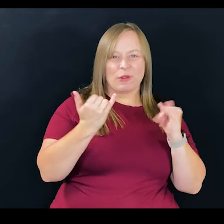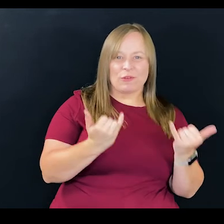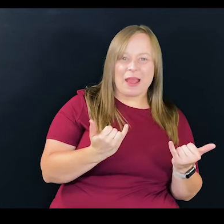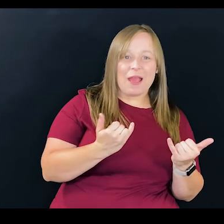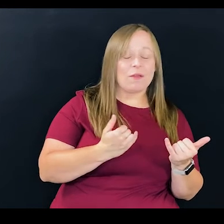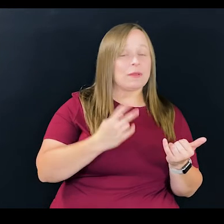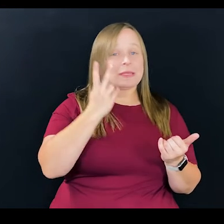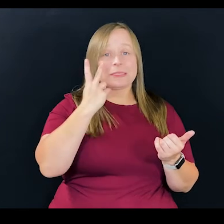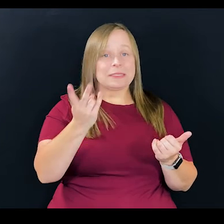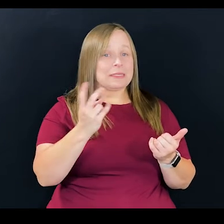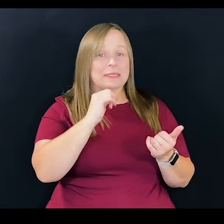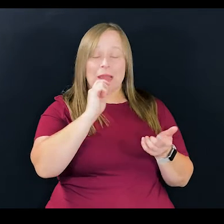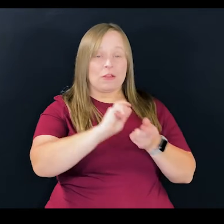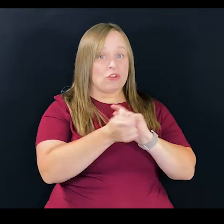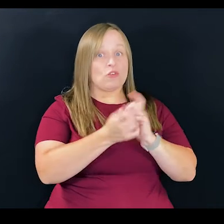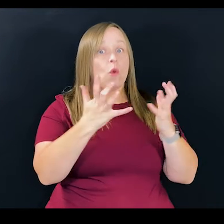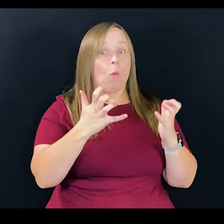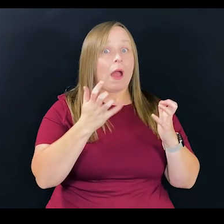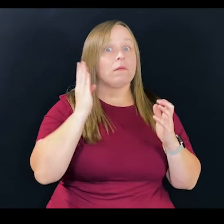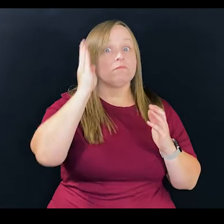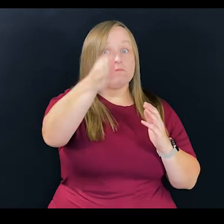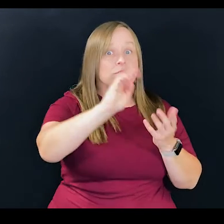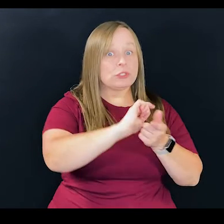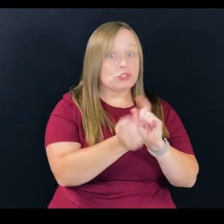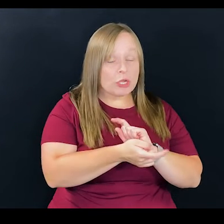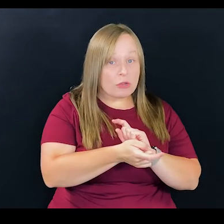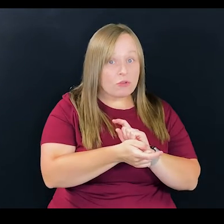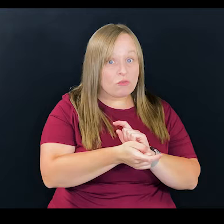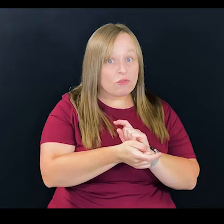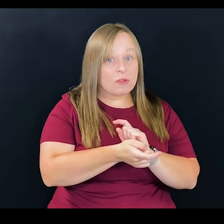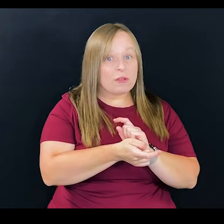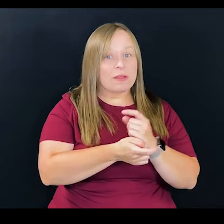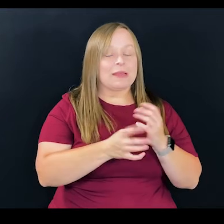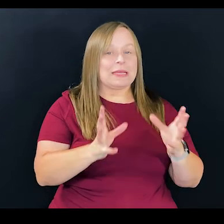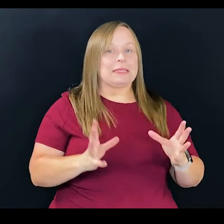Pero lo que he visto que no ha cambiado y, pues, me gustaría que cambiara